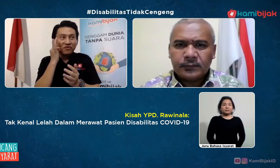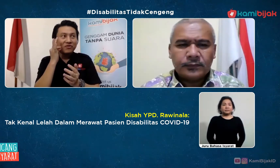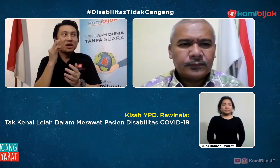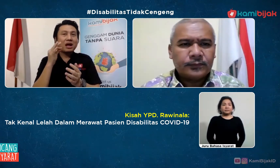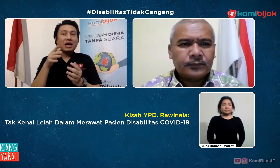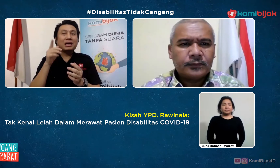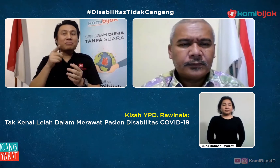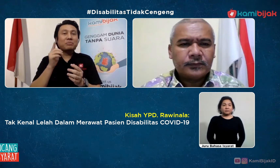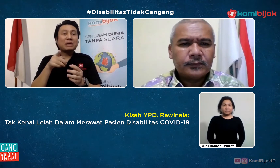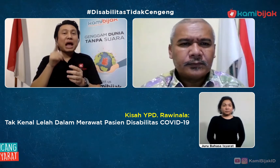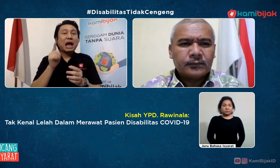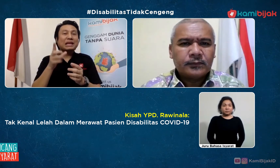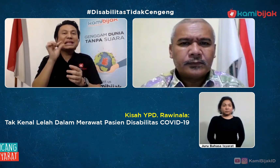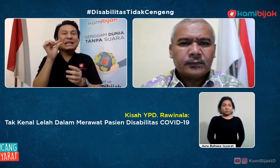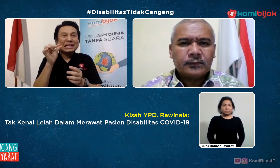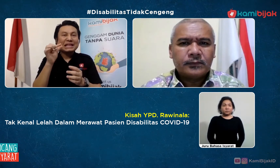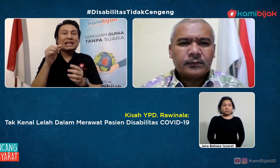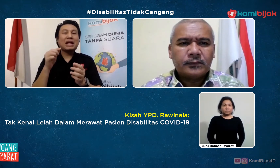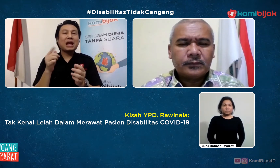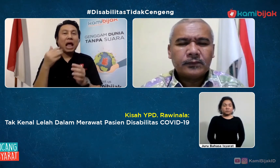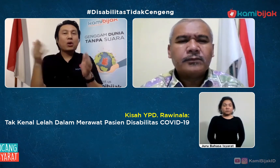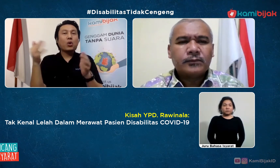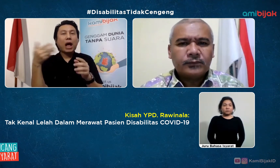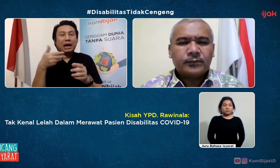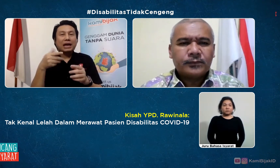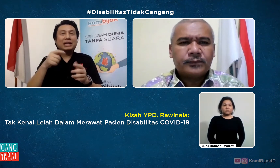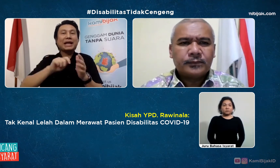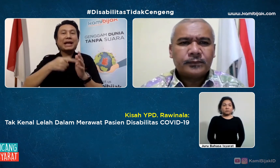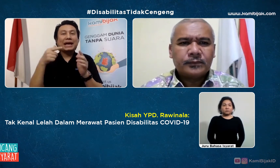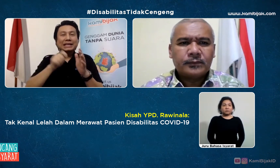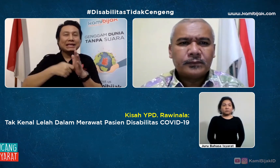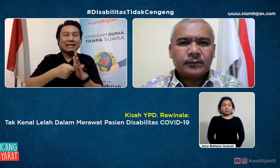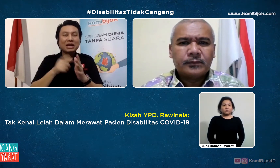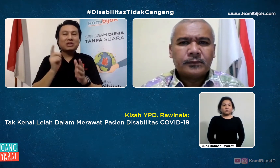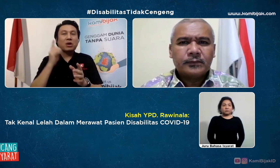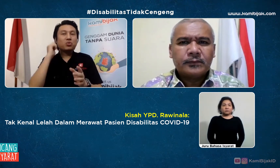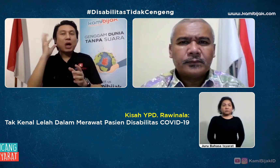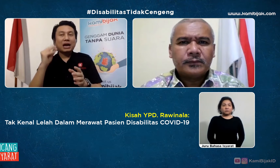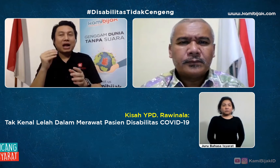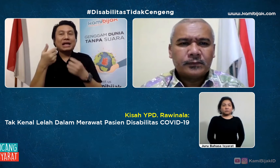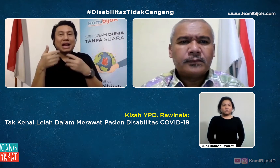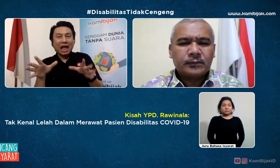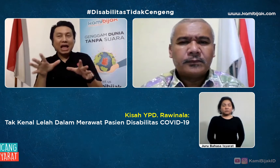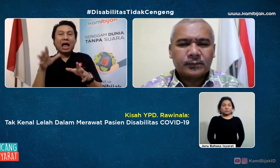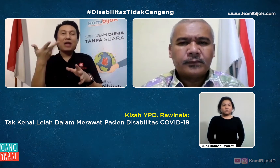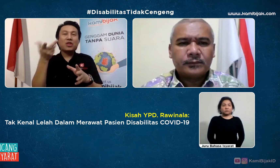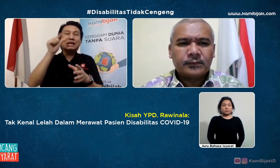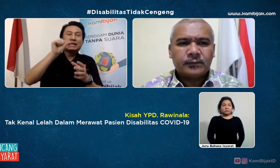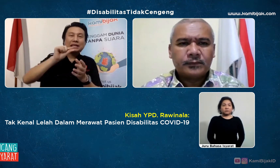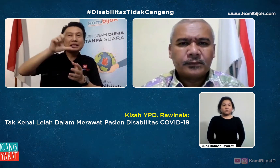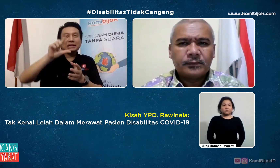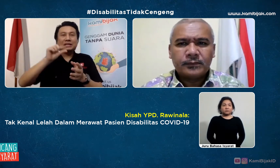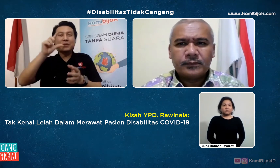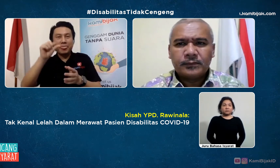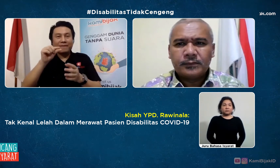Mohon maaf ada sedikit gangguan teknis seperti suaranya hilang ya.